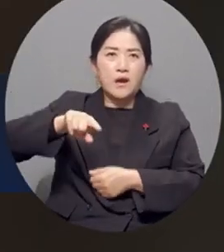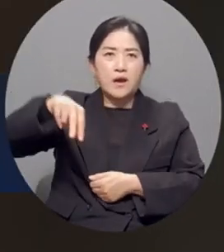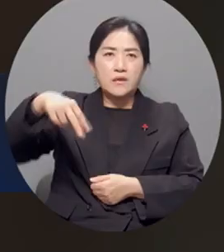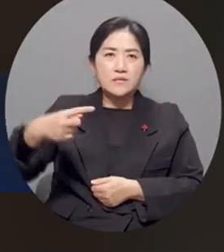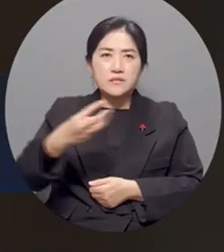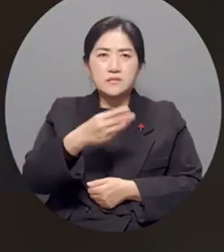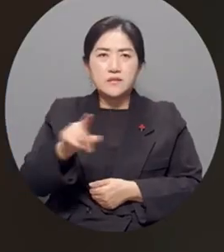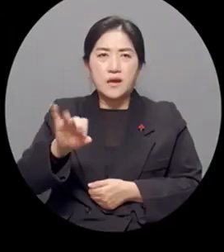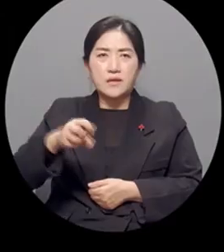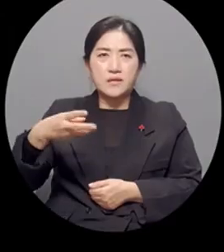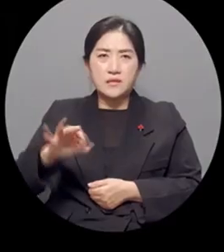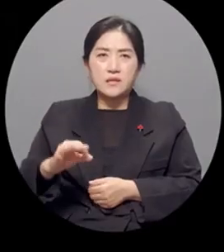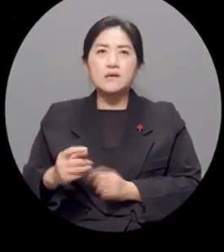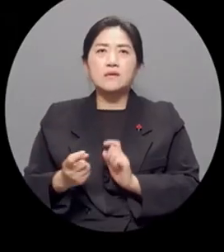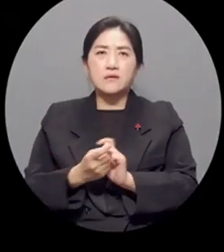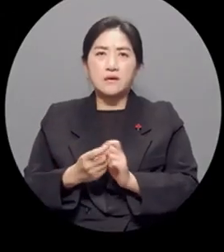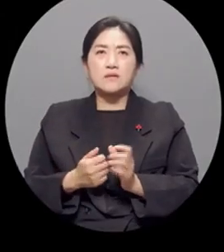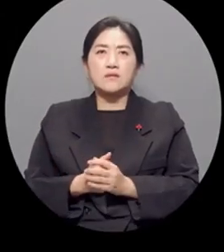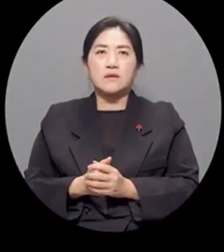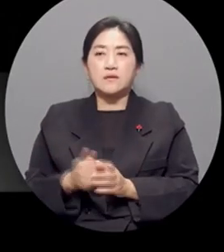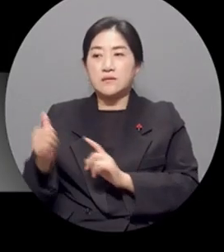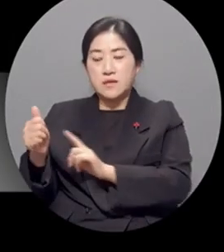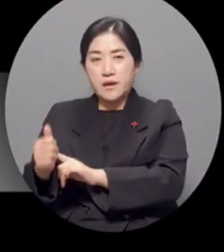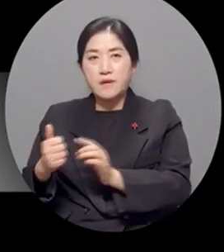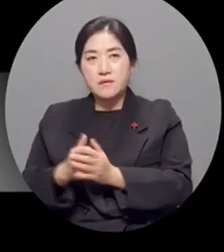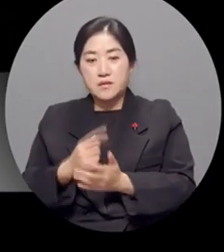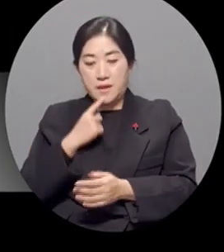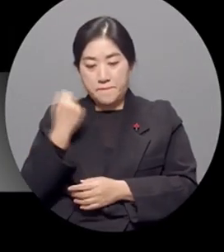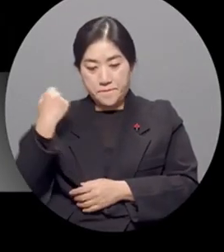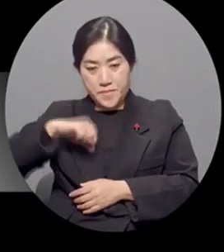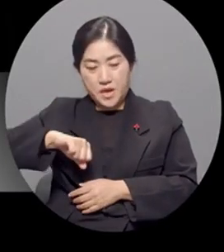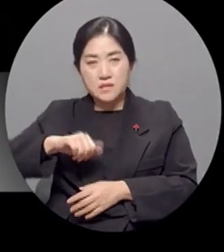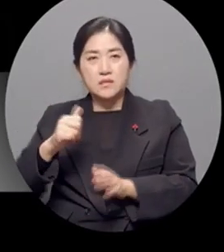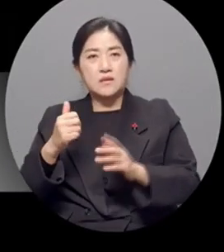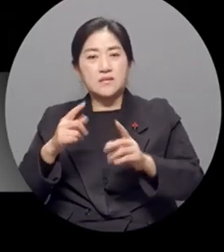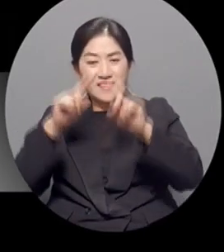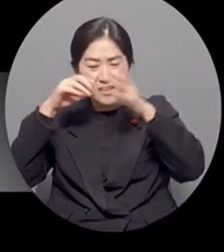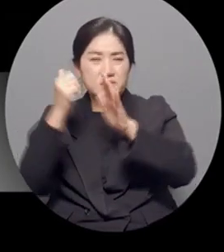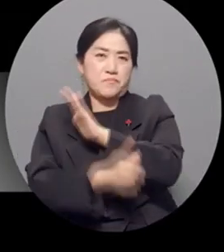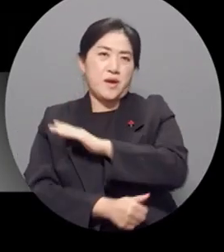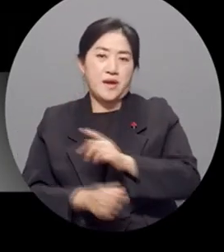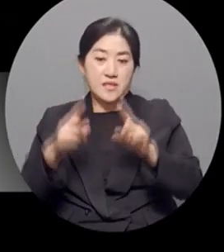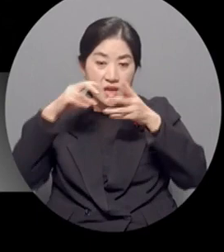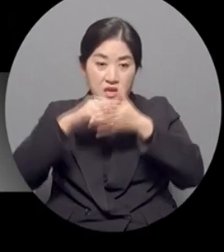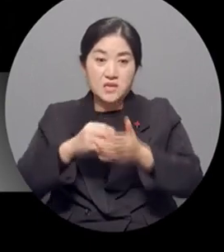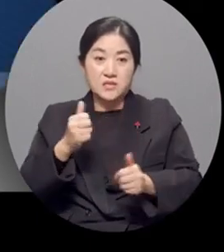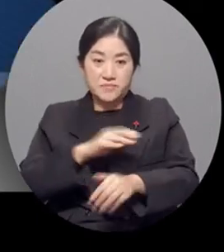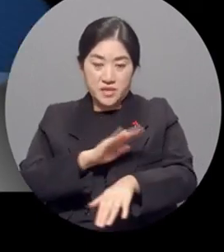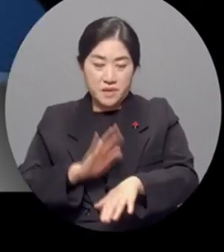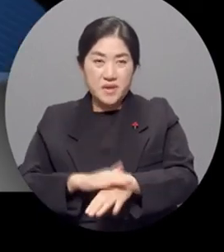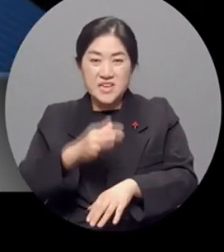내가 제대로 가스라이팅을 당했구나. (기자) 남성은 내 말 안 들으면 실패한다.